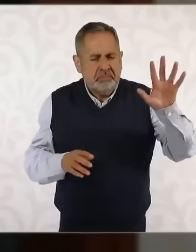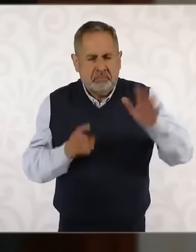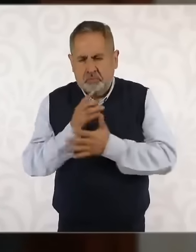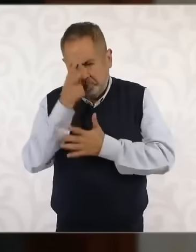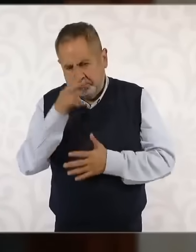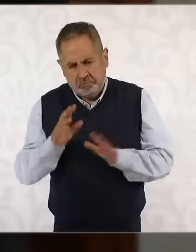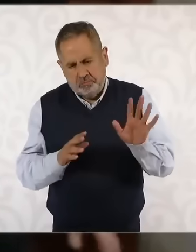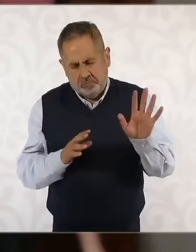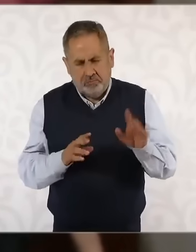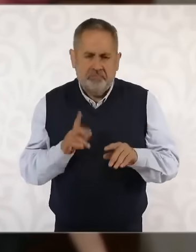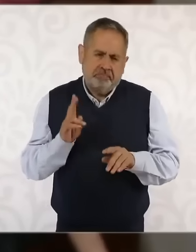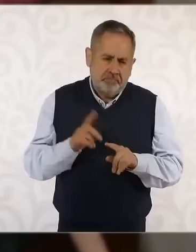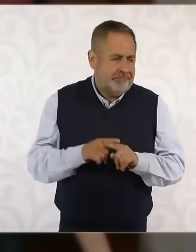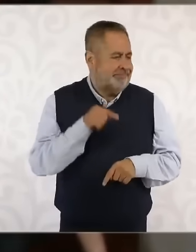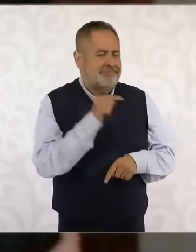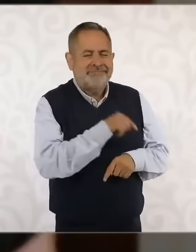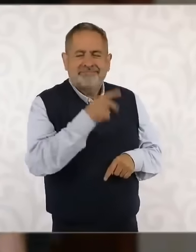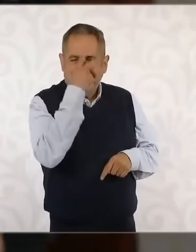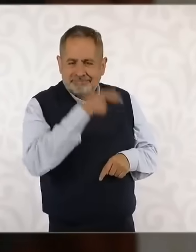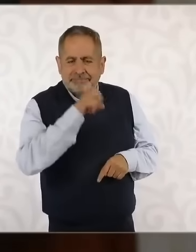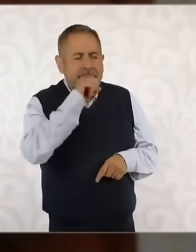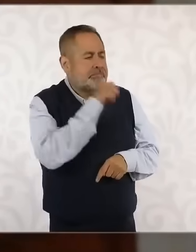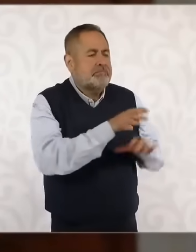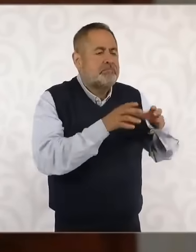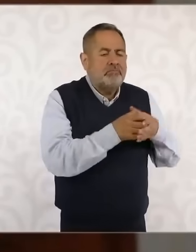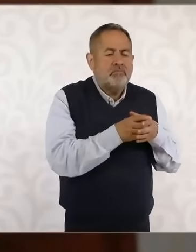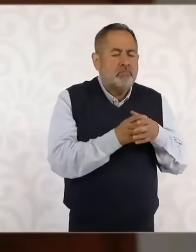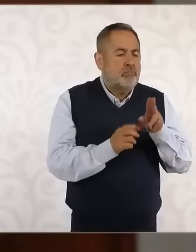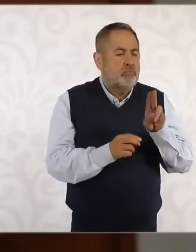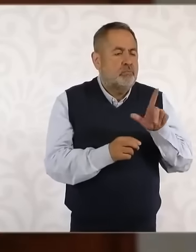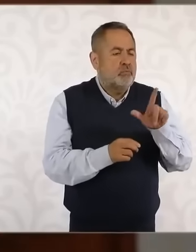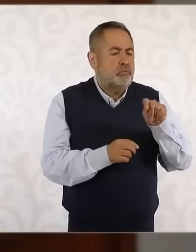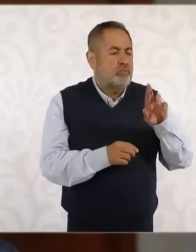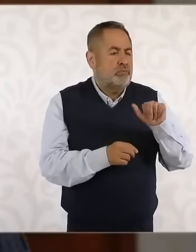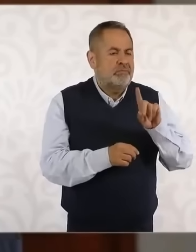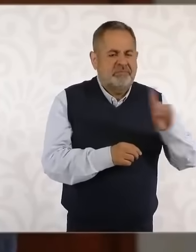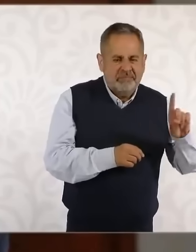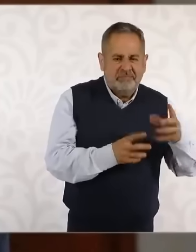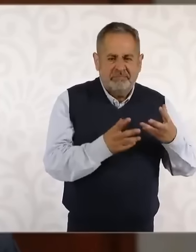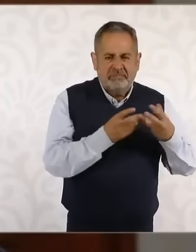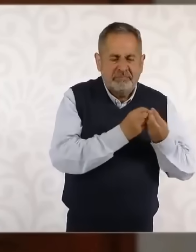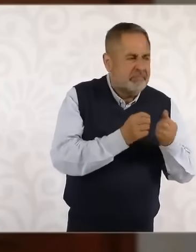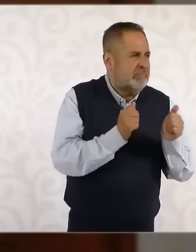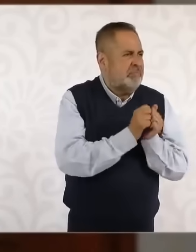México, la derecha y la ultraderecha pues están aliando internacionalmente con actores eh de